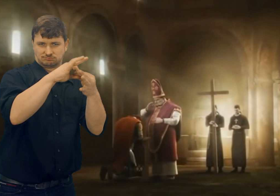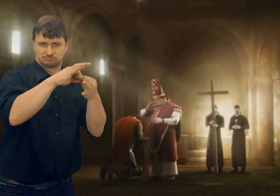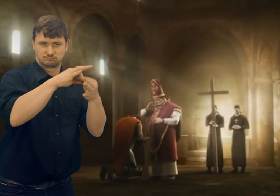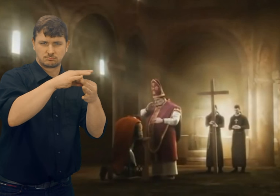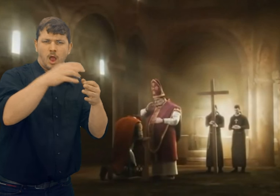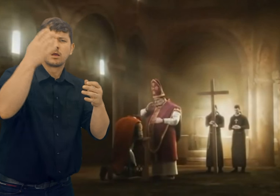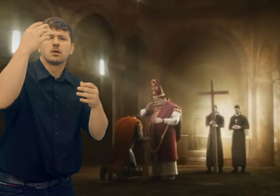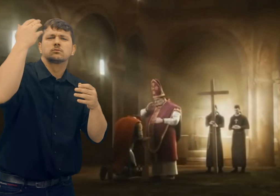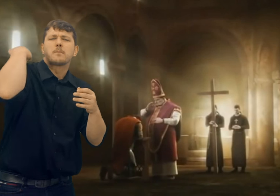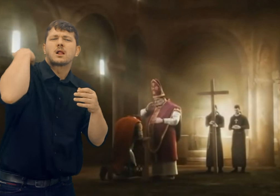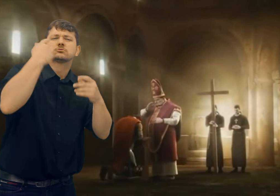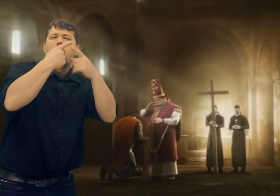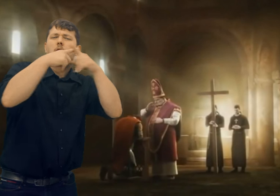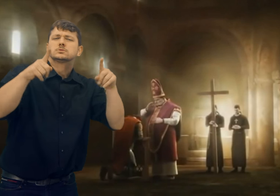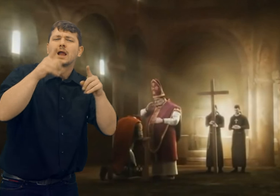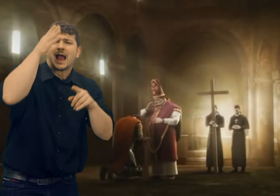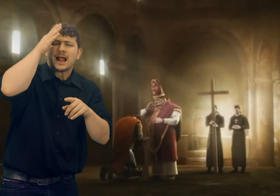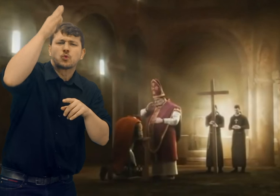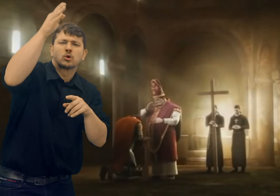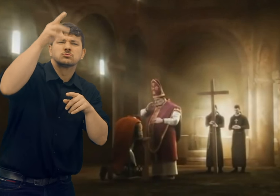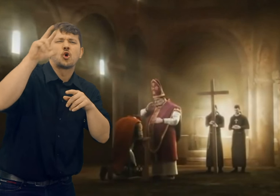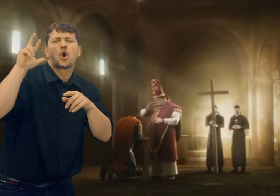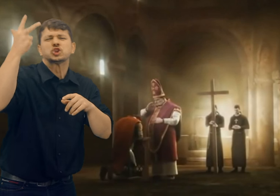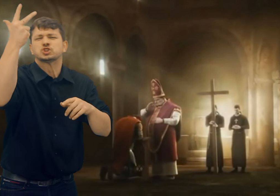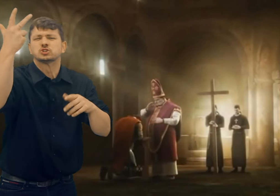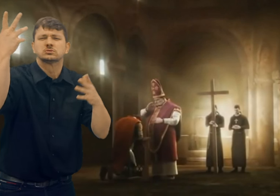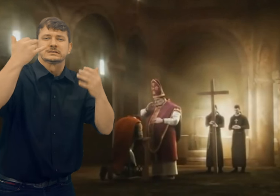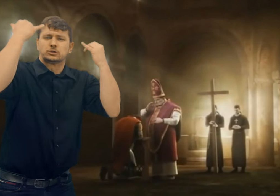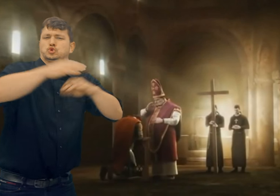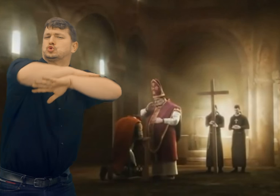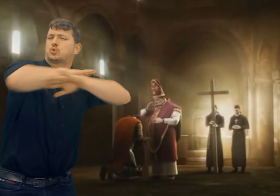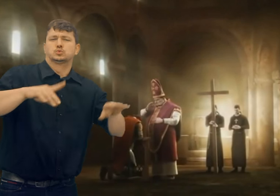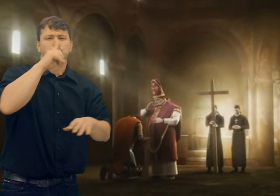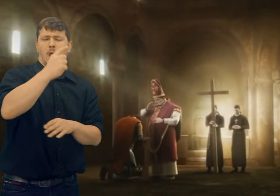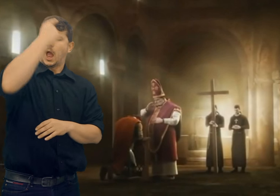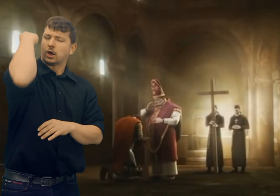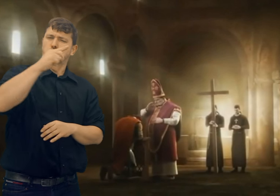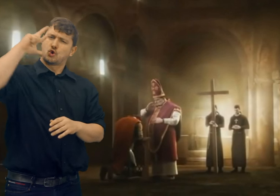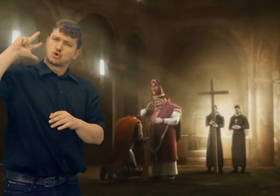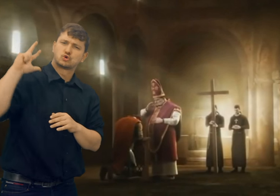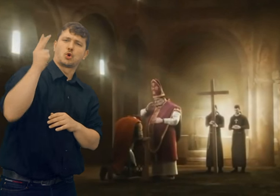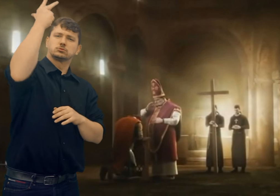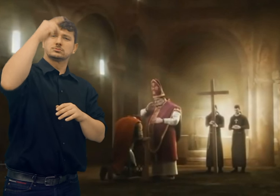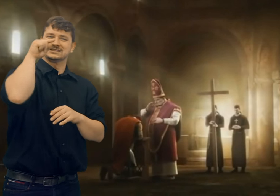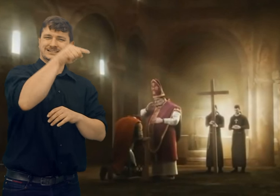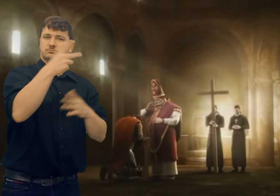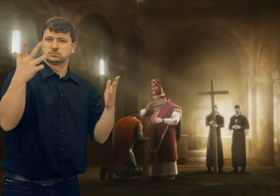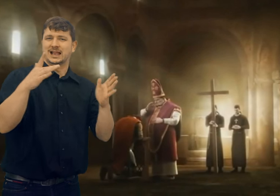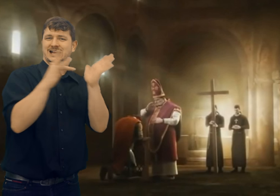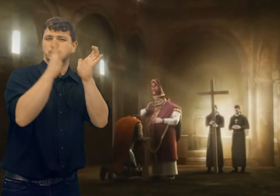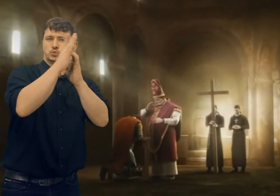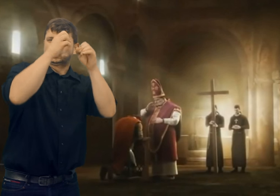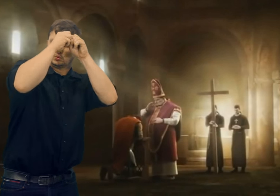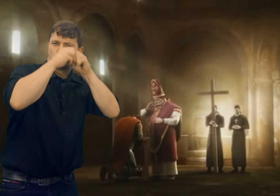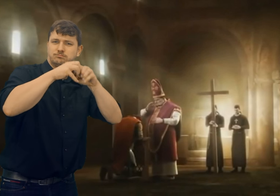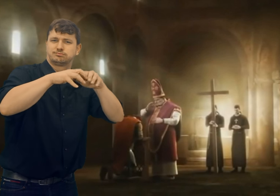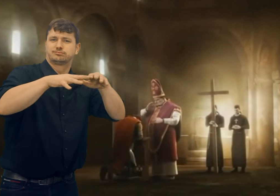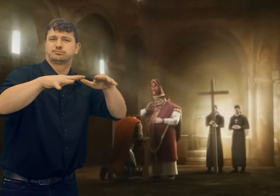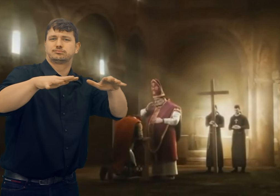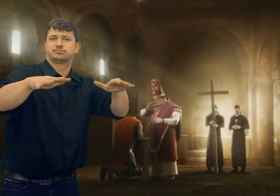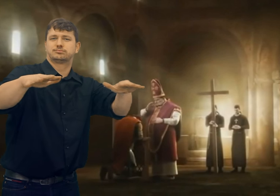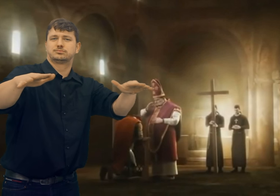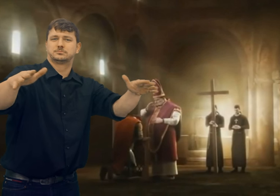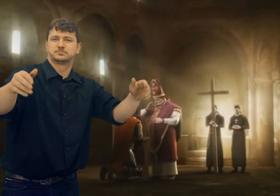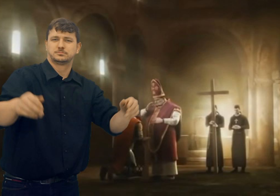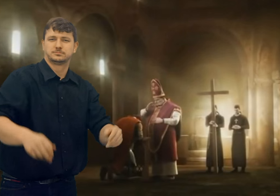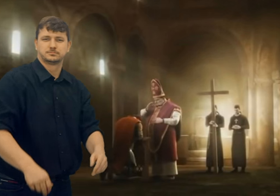Damals gab es unzählige Menschen die an unzählige Götze glaubten. Damit war nun Schluss und die Christianisierung Polens begann.